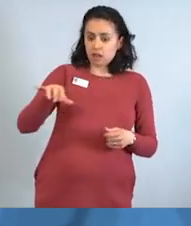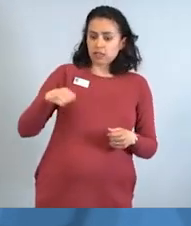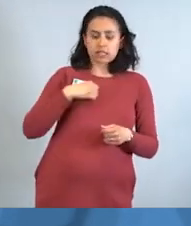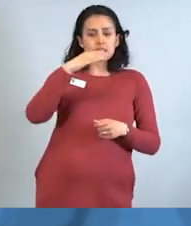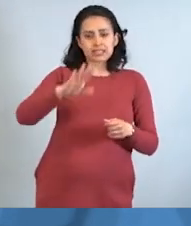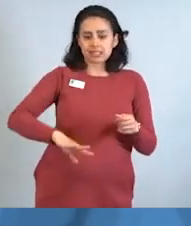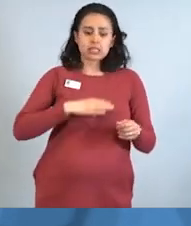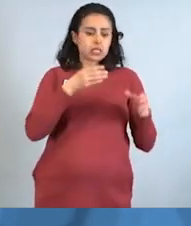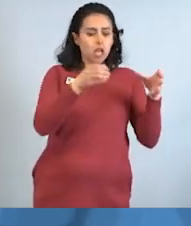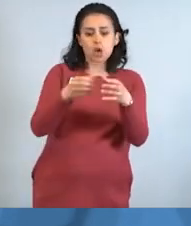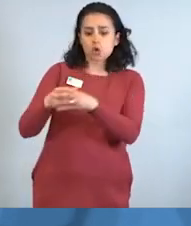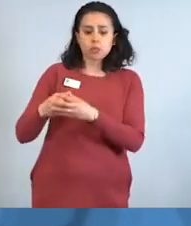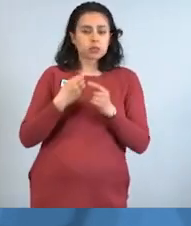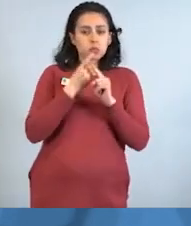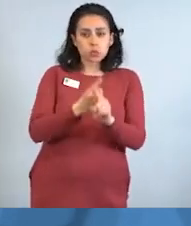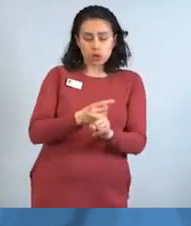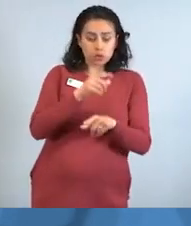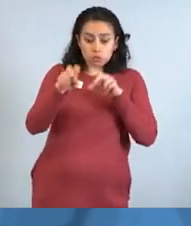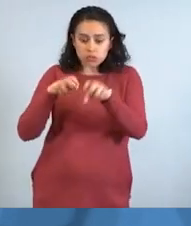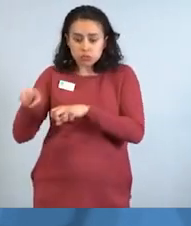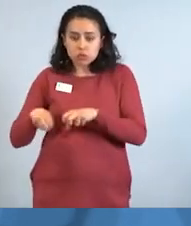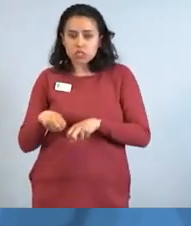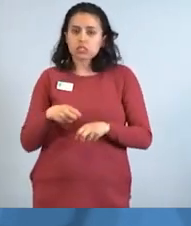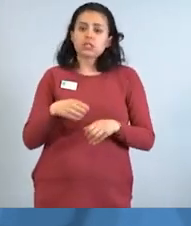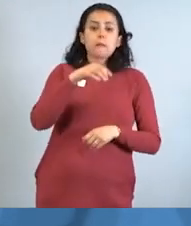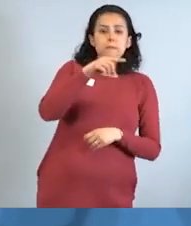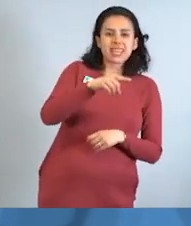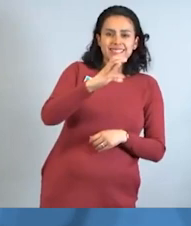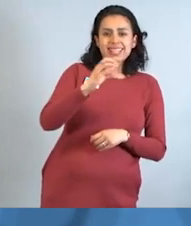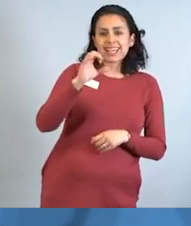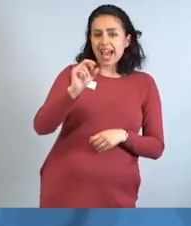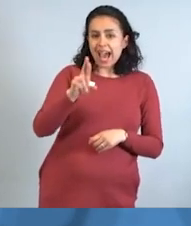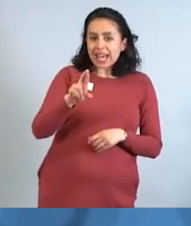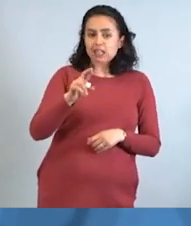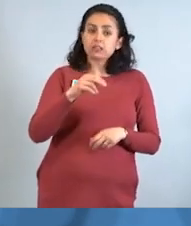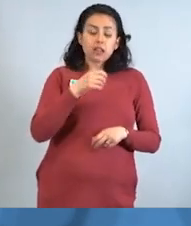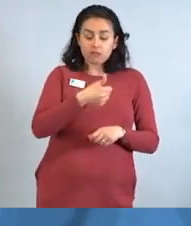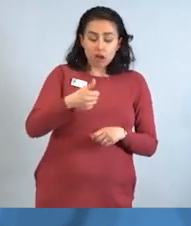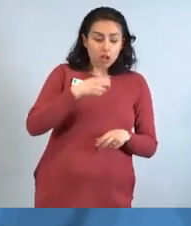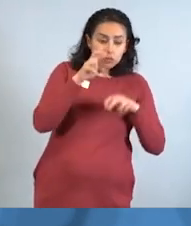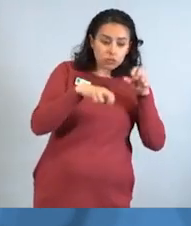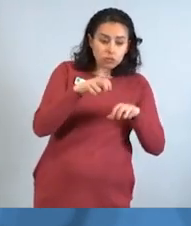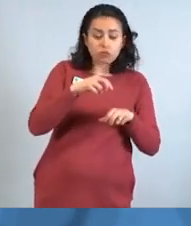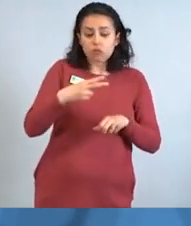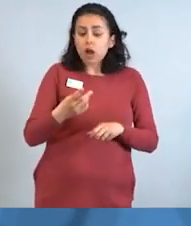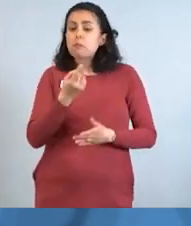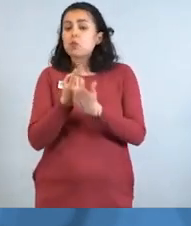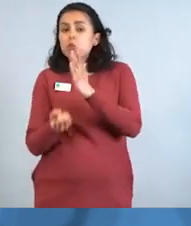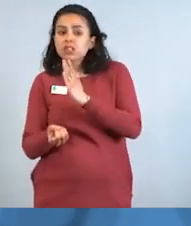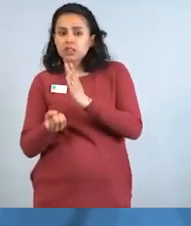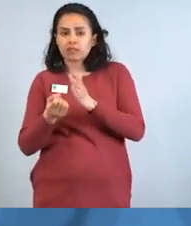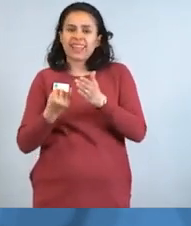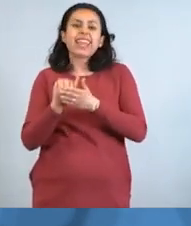ja millä tavoin on tutkittu - onko katsottu vain PCR:ää vai myös muita indikaattoreita koronataudille?